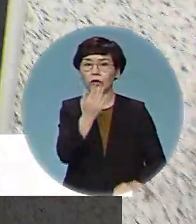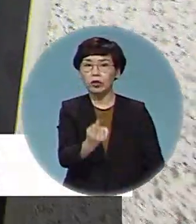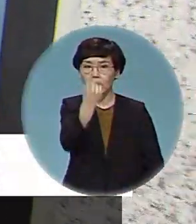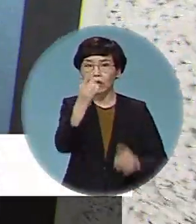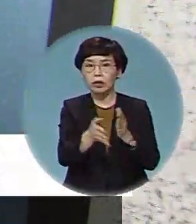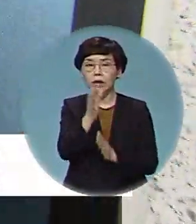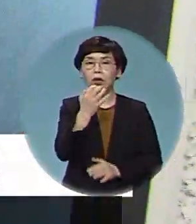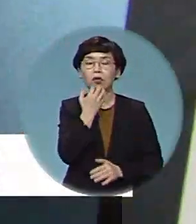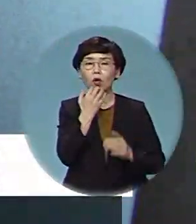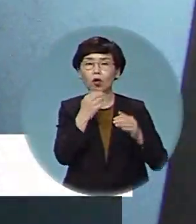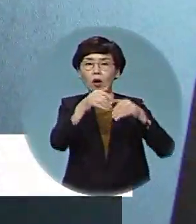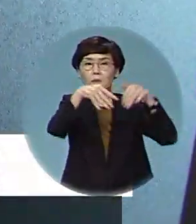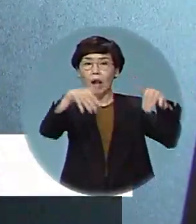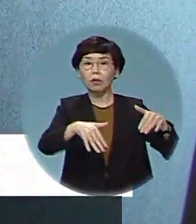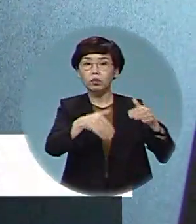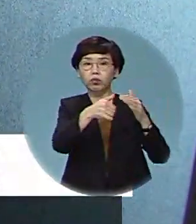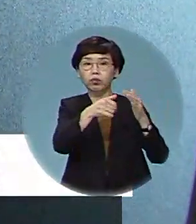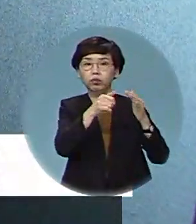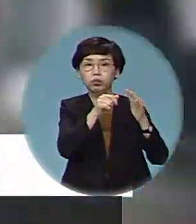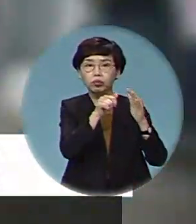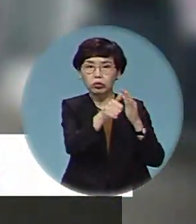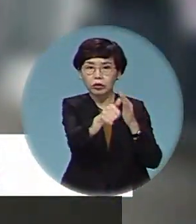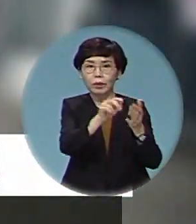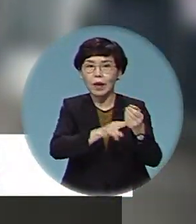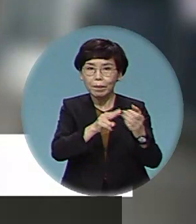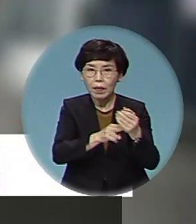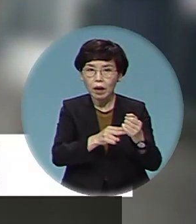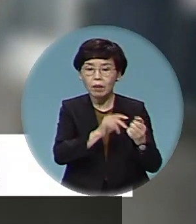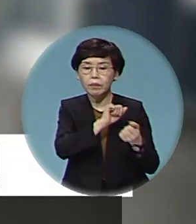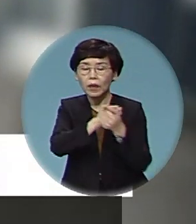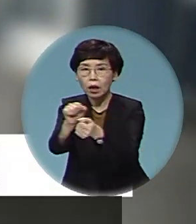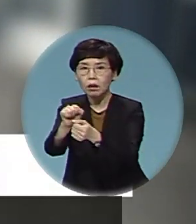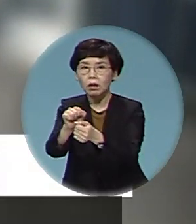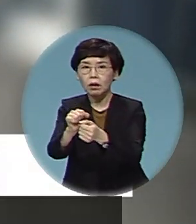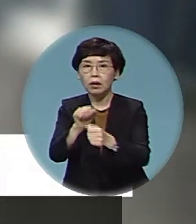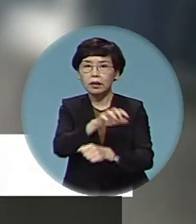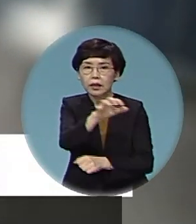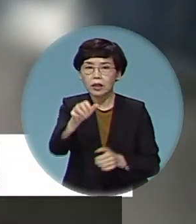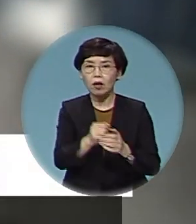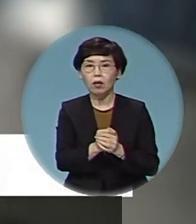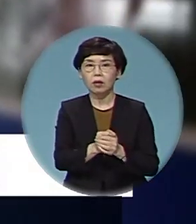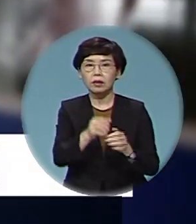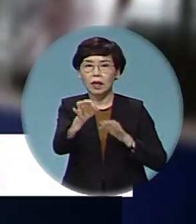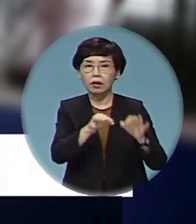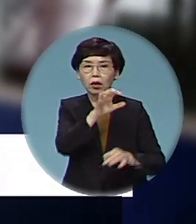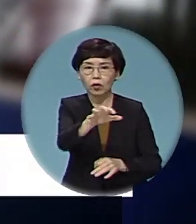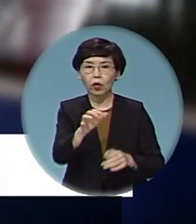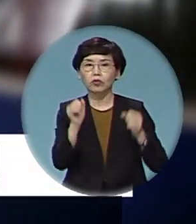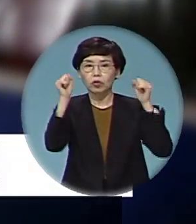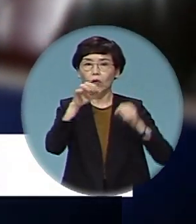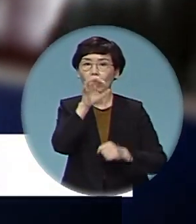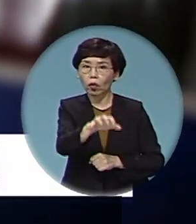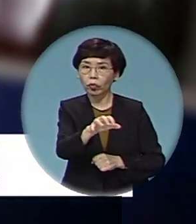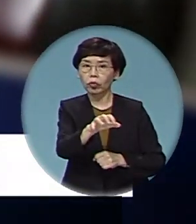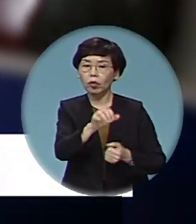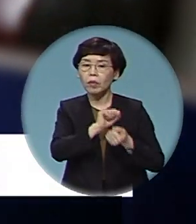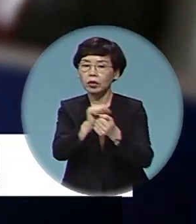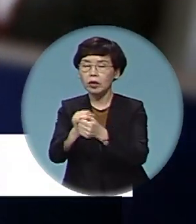전남 순천시에서는 서울 방문판매업체 무한그룹에서 시작된 집단 감염이 지역 상가와 피트니스센터로 퍼지면서 14명이